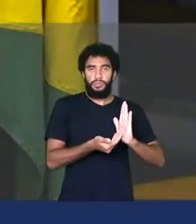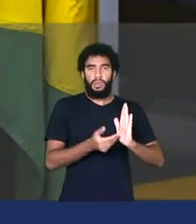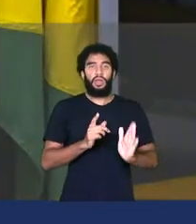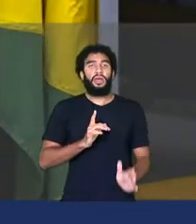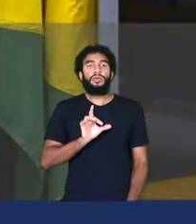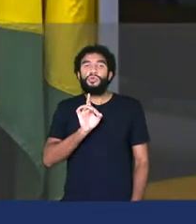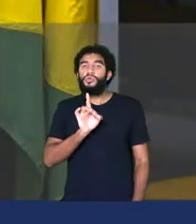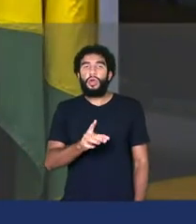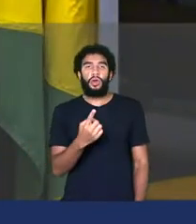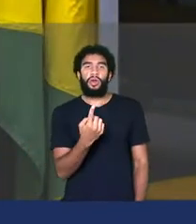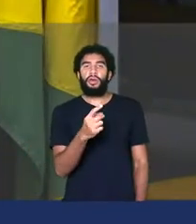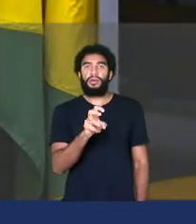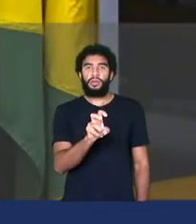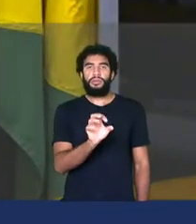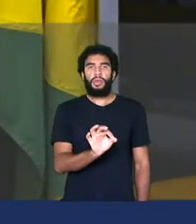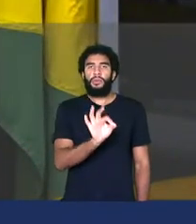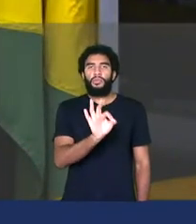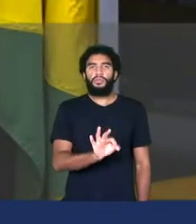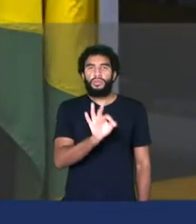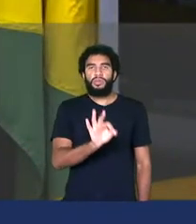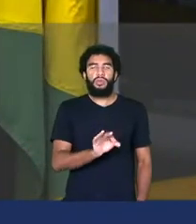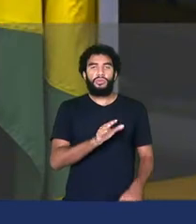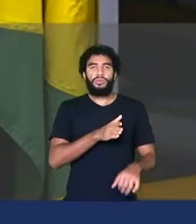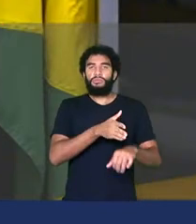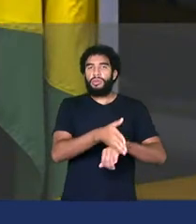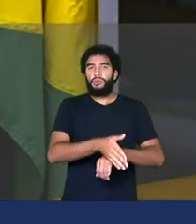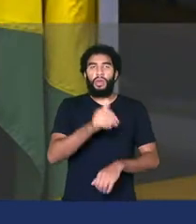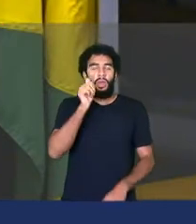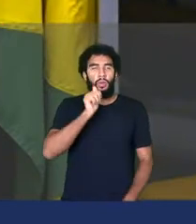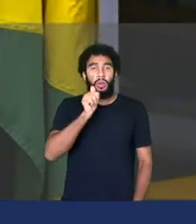15% DE PARTICIPAÇÃO FEMININA. 15%. ISSO PORQUE